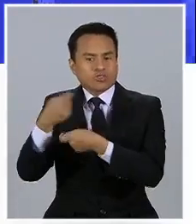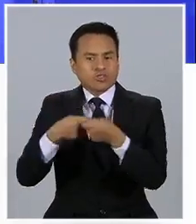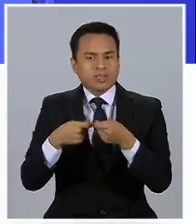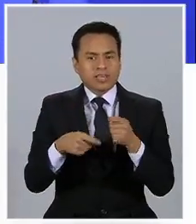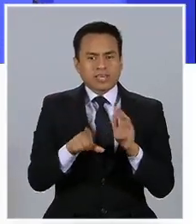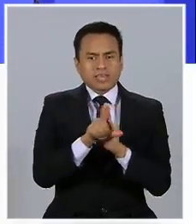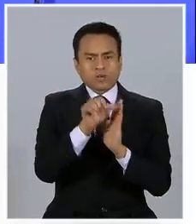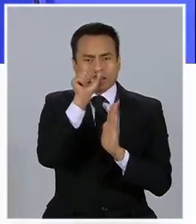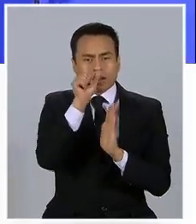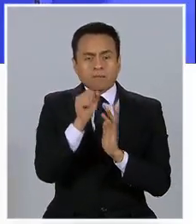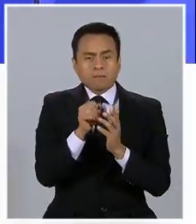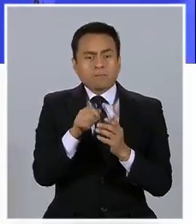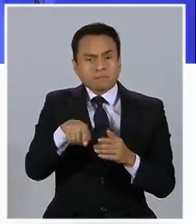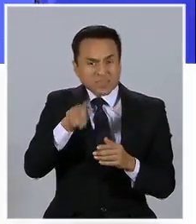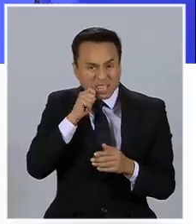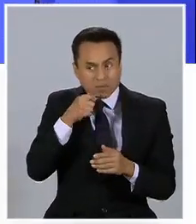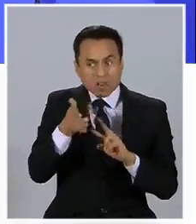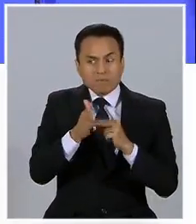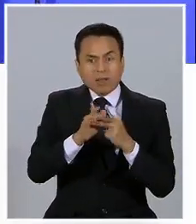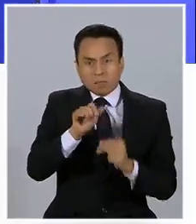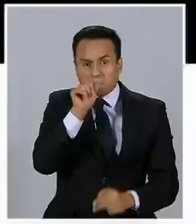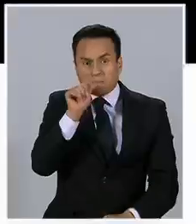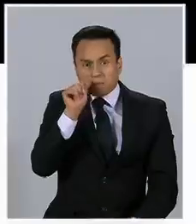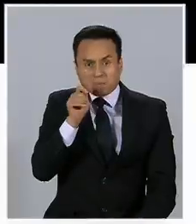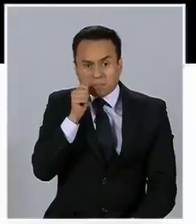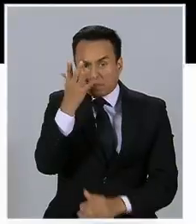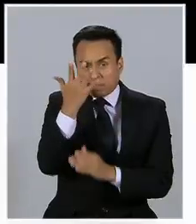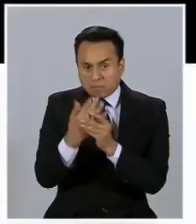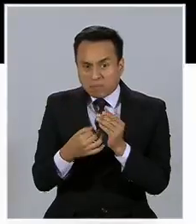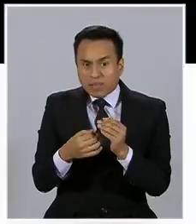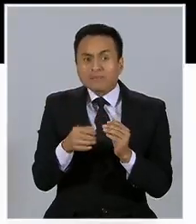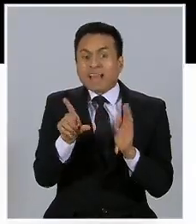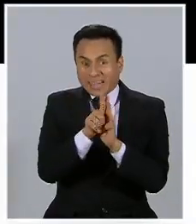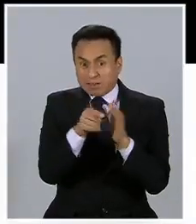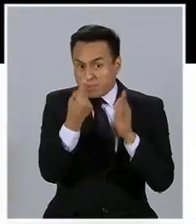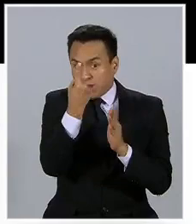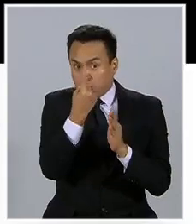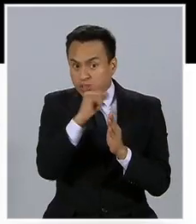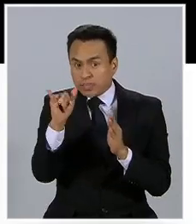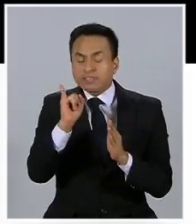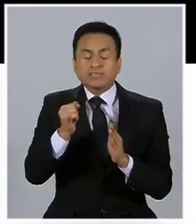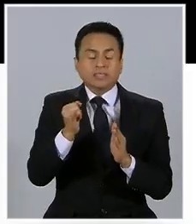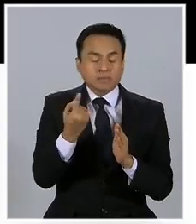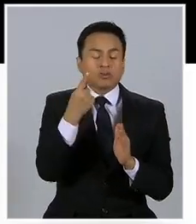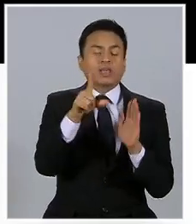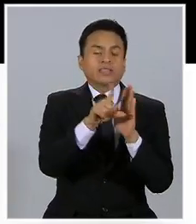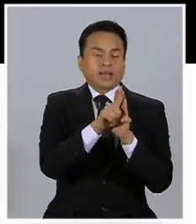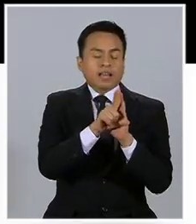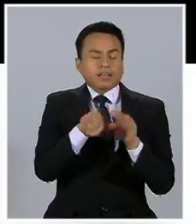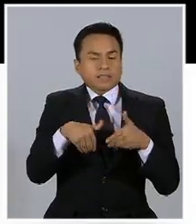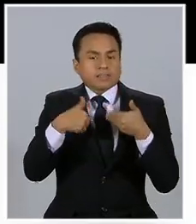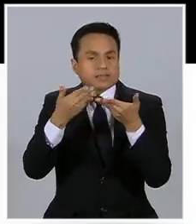y la pasta base del halal en una fase posterior sí y con una entrega regulada para los adictos